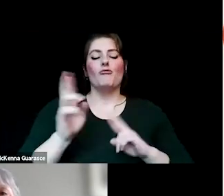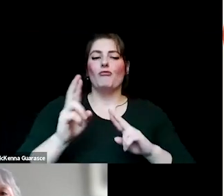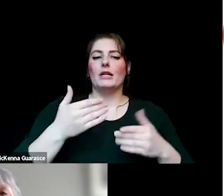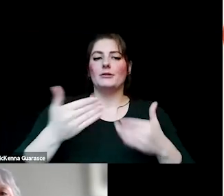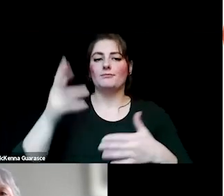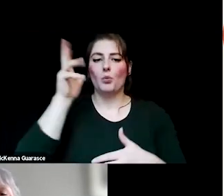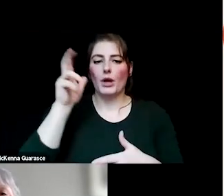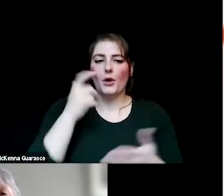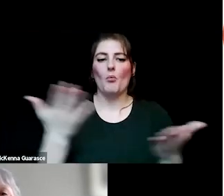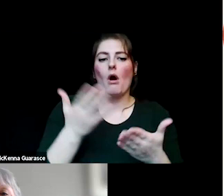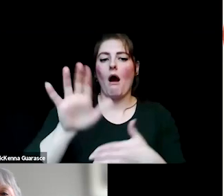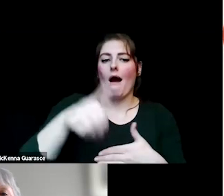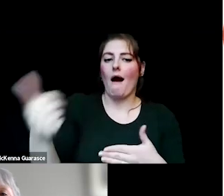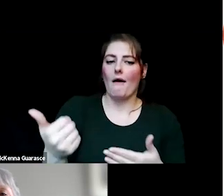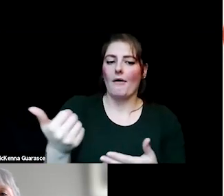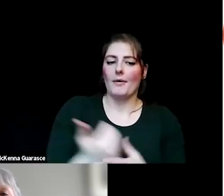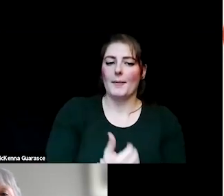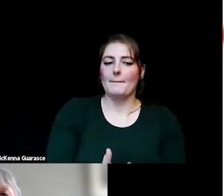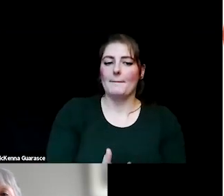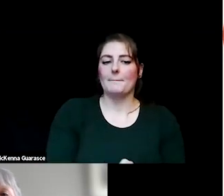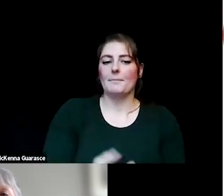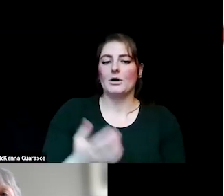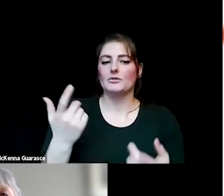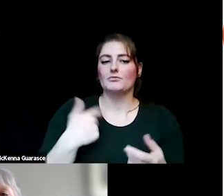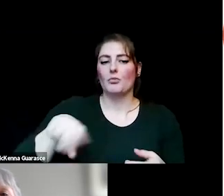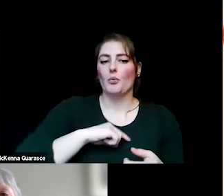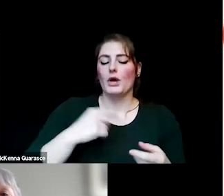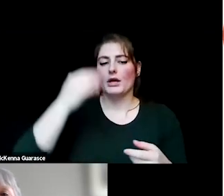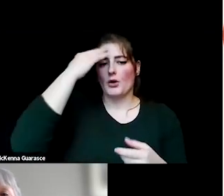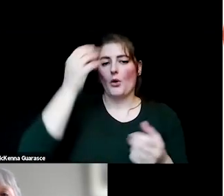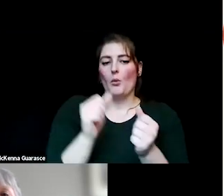con qué más lidiamos en lo que respecta a la sobredosis.